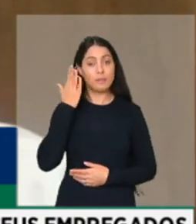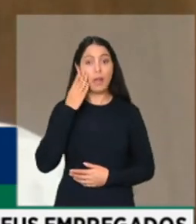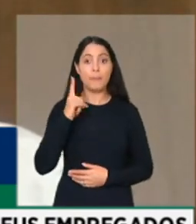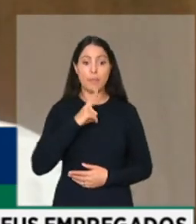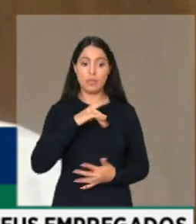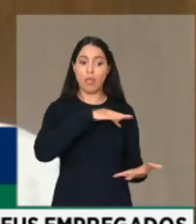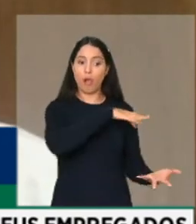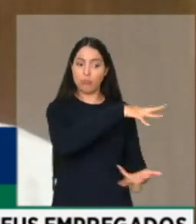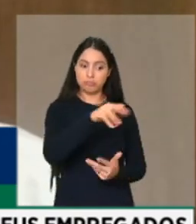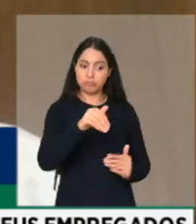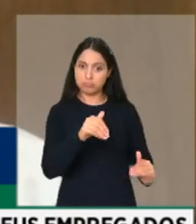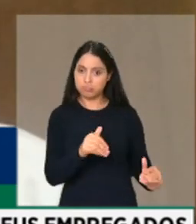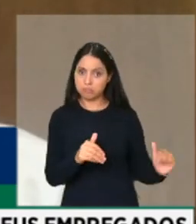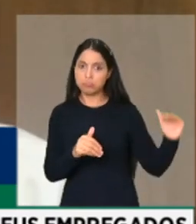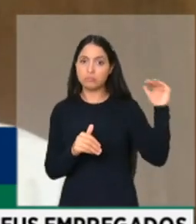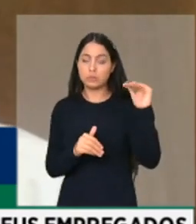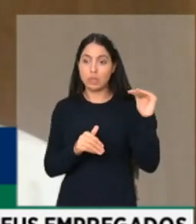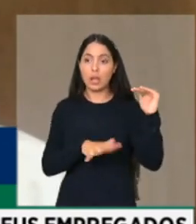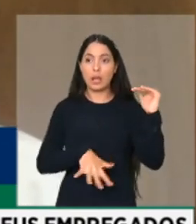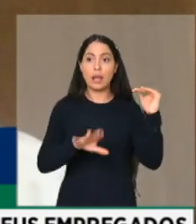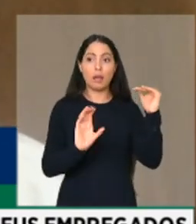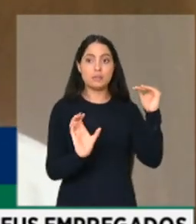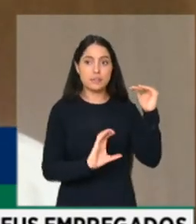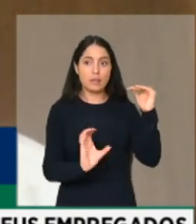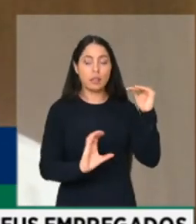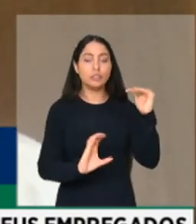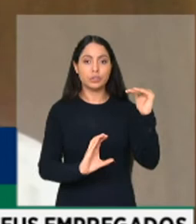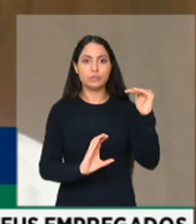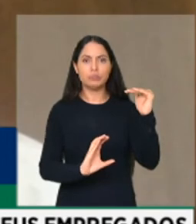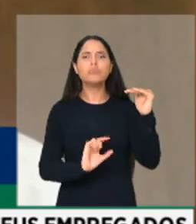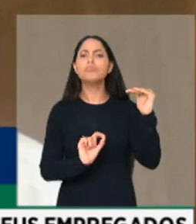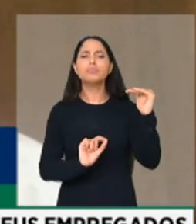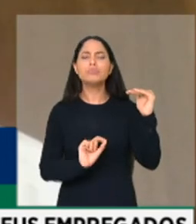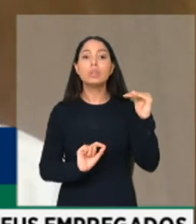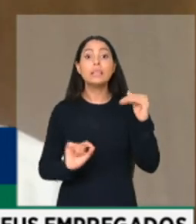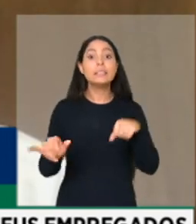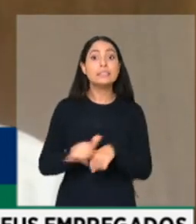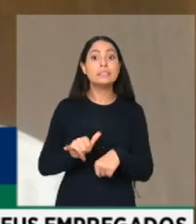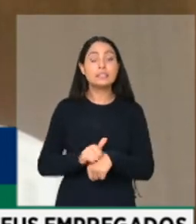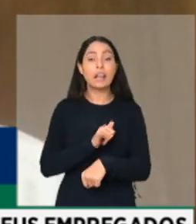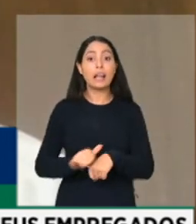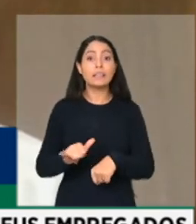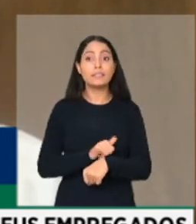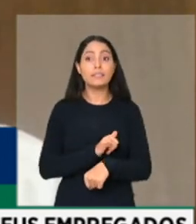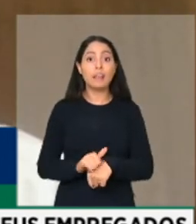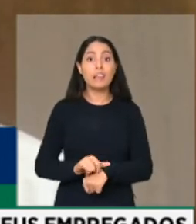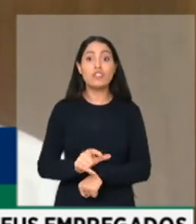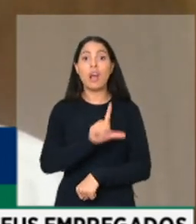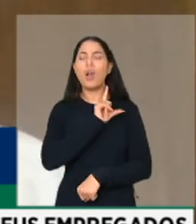INTERNACIONAIS E PELA COMUNIDADE CIENTÍFICA É A CONJUGAÇÃO DE MEDIDAS PREVENTIVAS COM O USO DE MÁ SCARA, A HIGIENIZAÇÃO COM Á LCOOL, E O DISTANCIAMENTO E